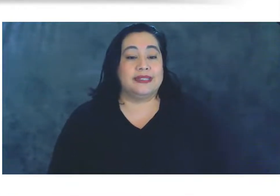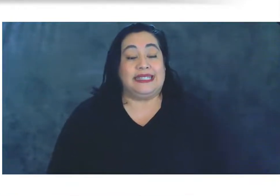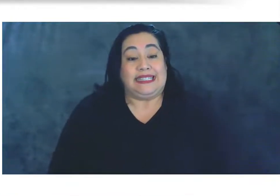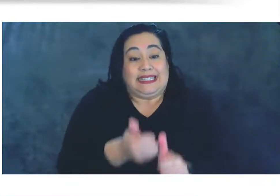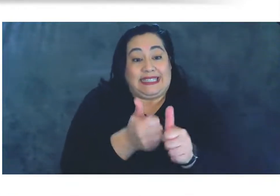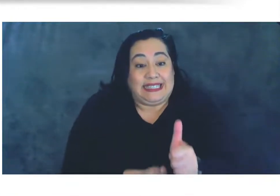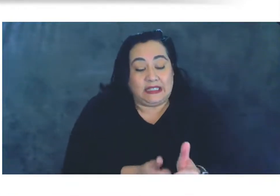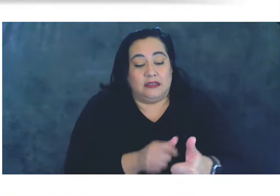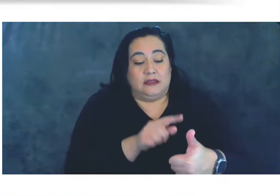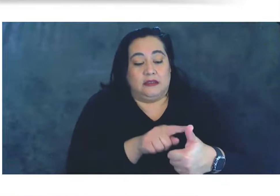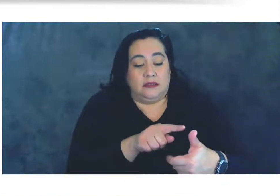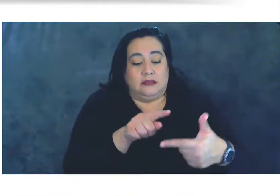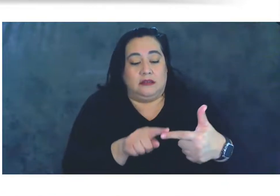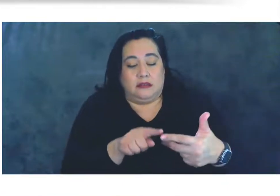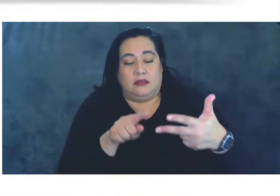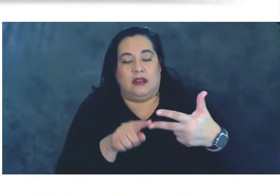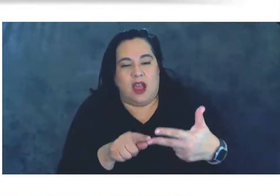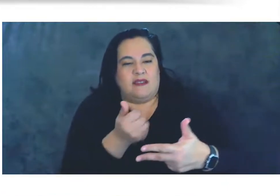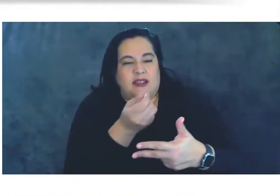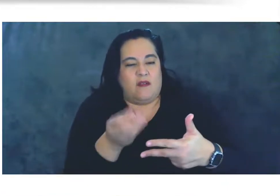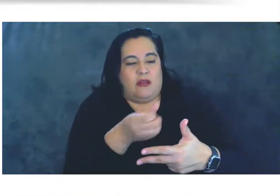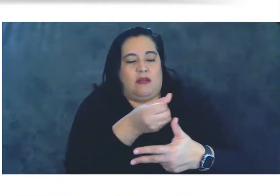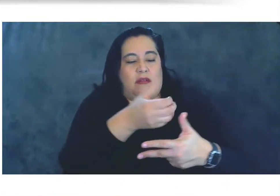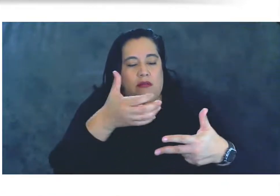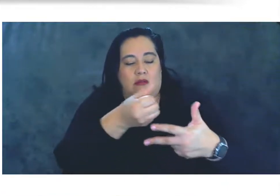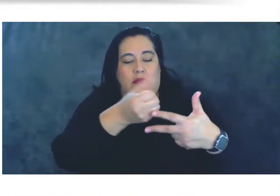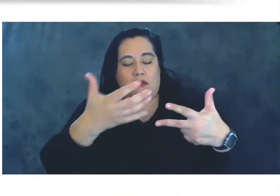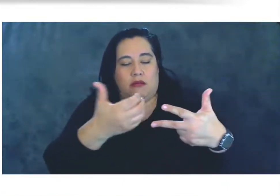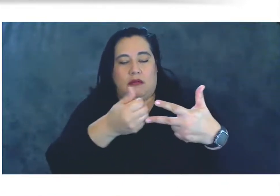Cada tema incluye unidades de aprendizaje y una unidad ...